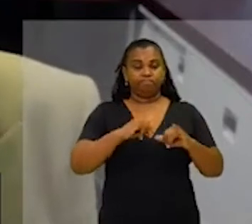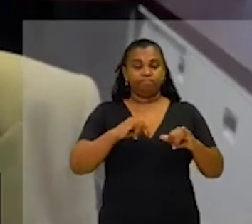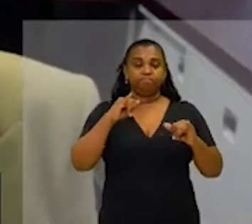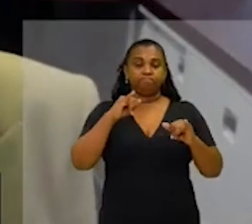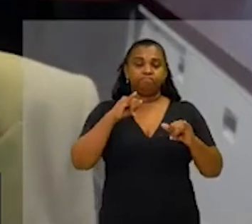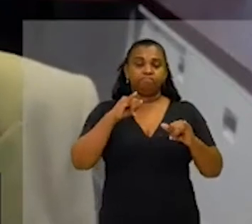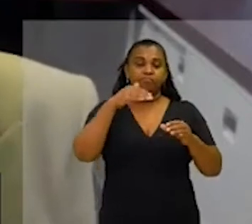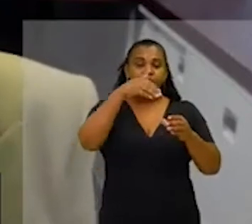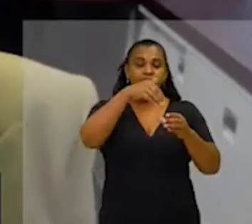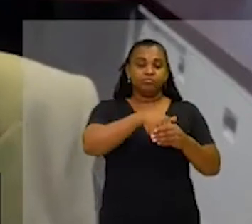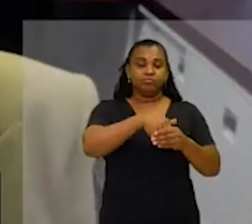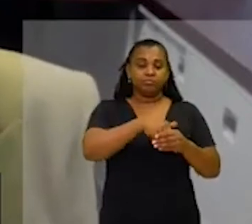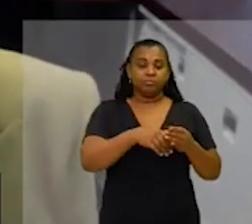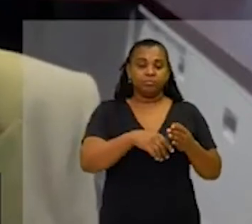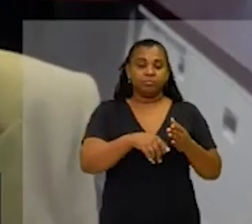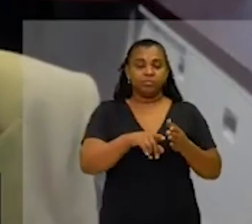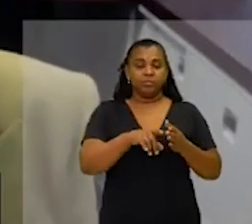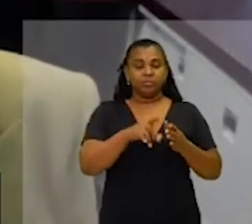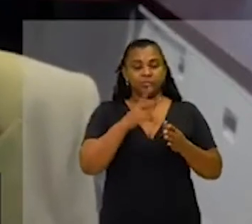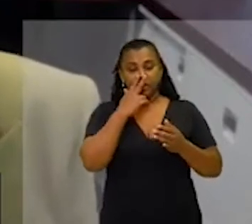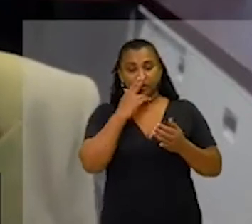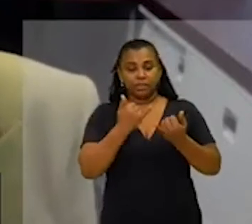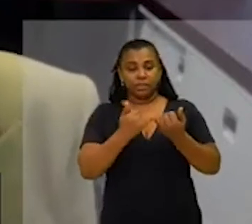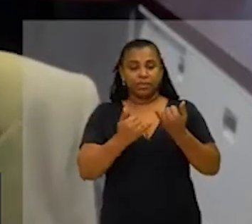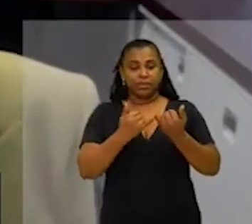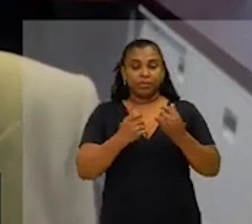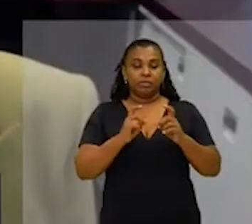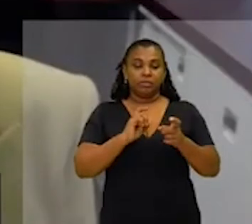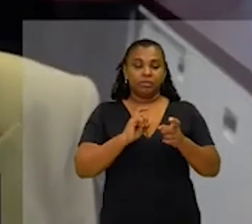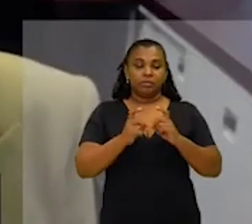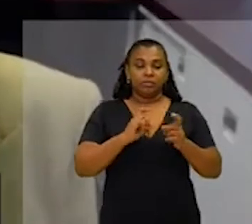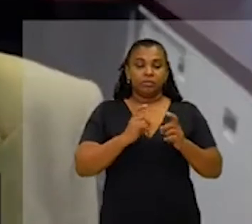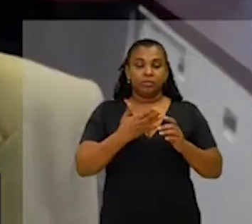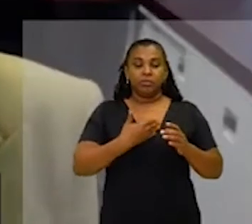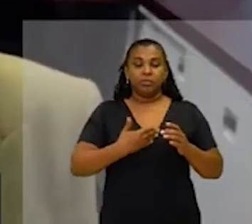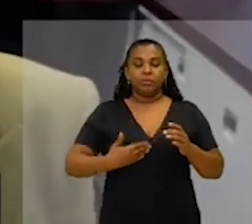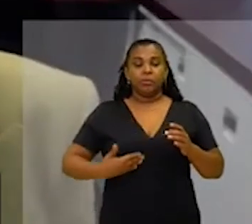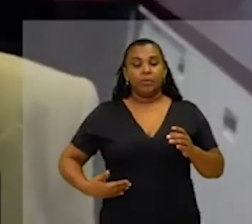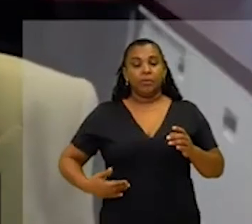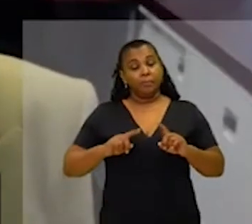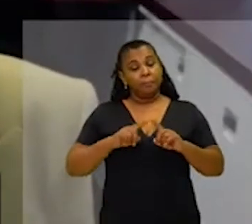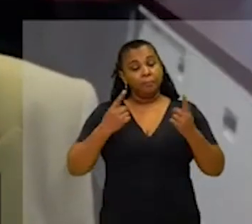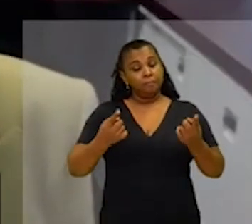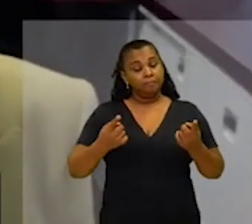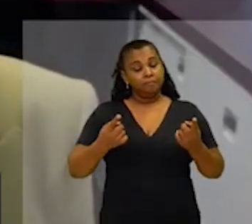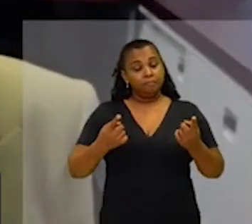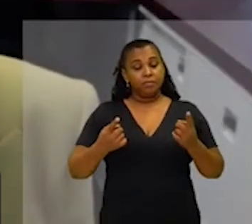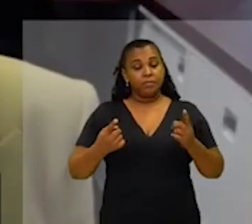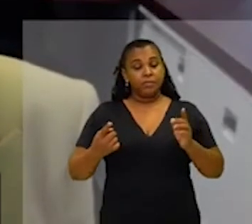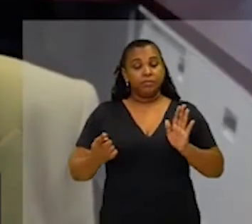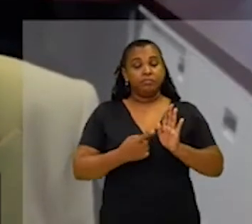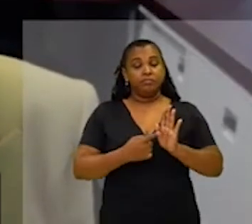da administração pública mas só que ele faz ele se remete aos processos de prestação de